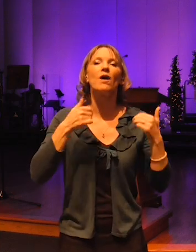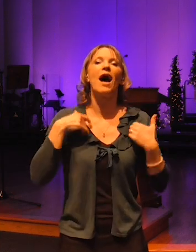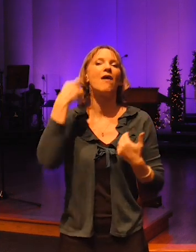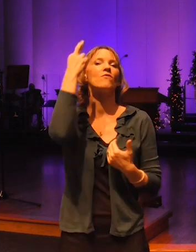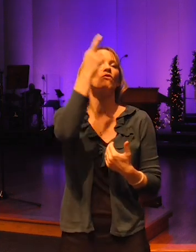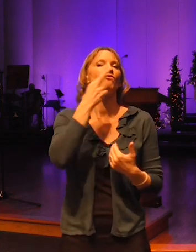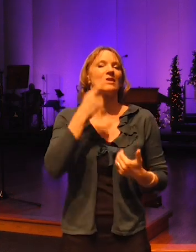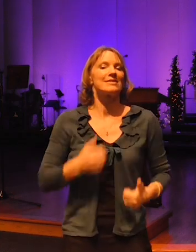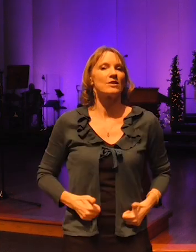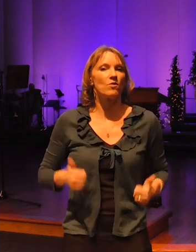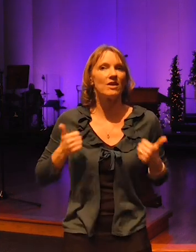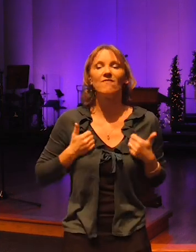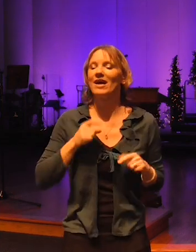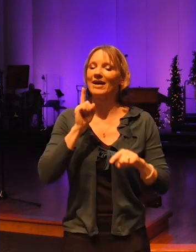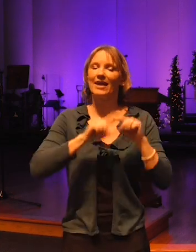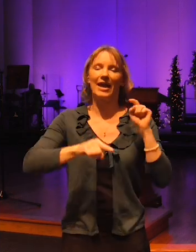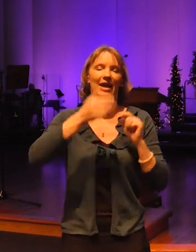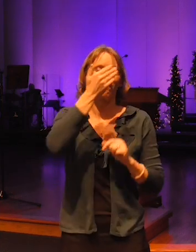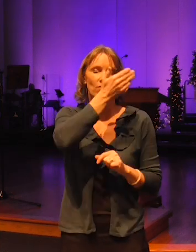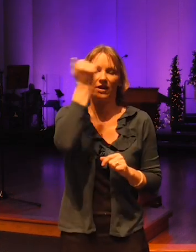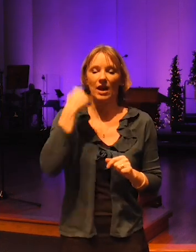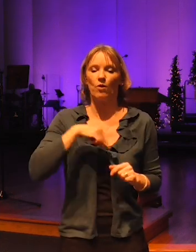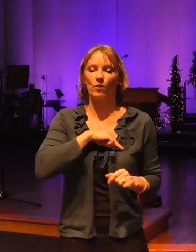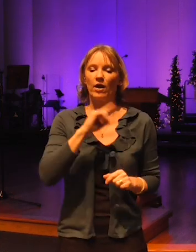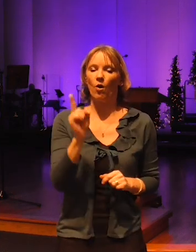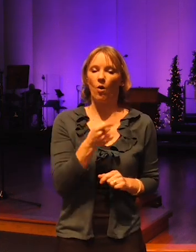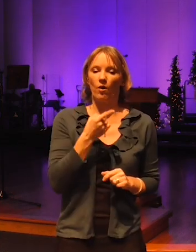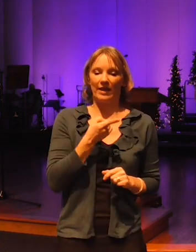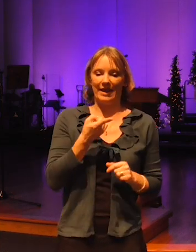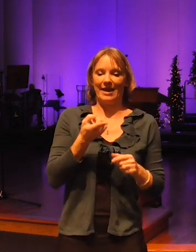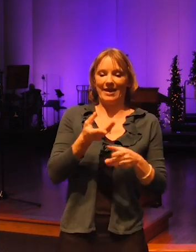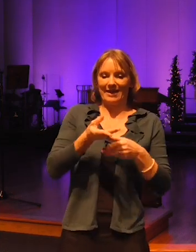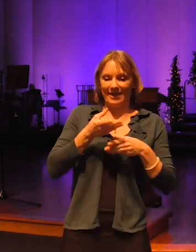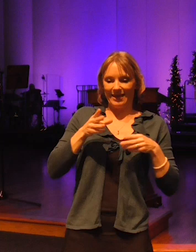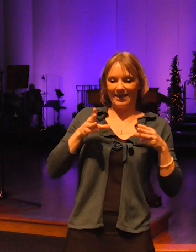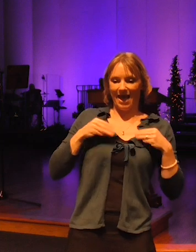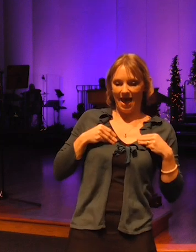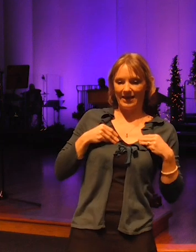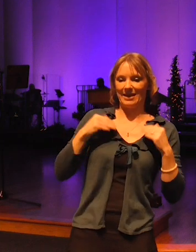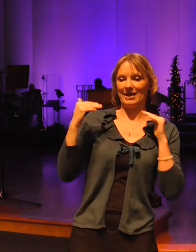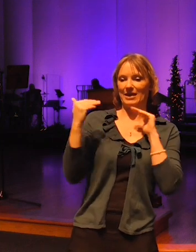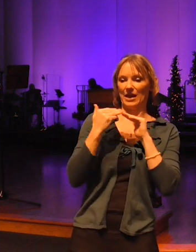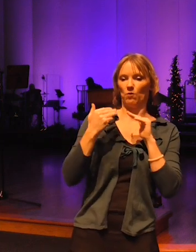olvidar solo obtenemos lo que tenemos dar y una milla de altura estamos tan bendecidos que no solo necesitas para escucharme